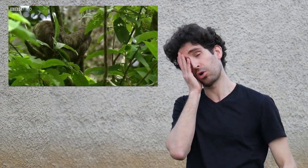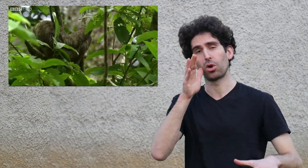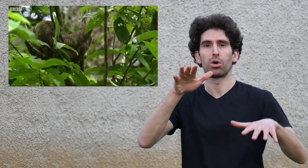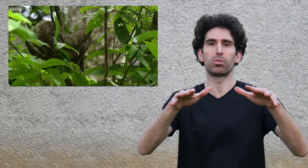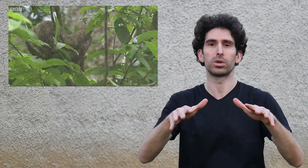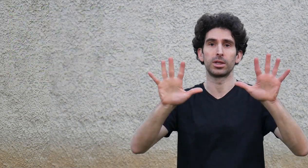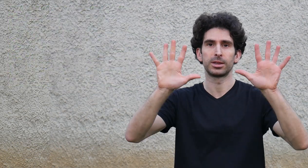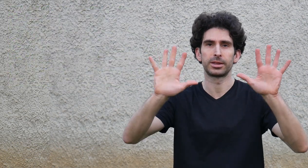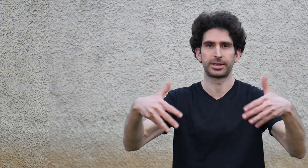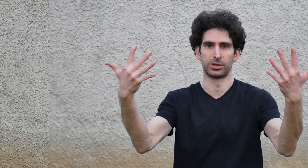en moyenne 10h.